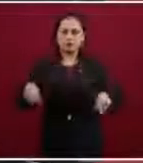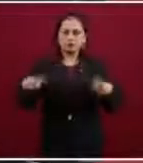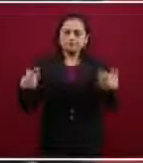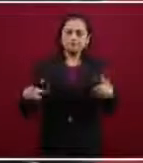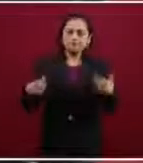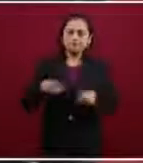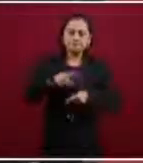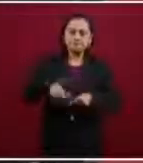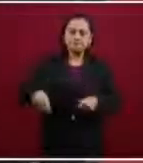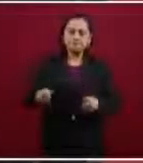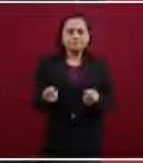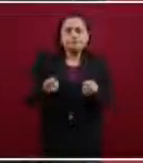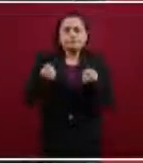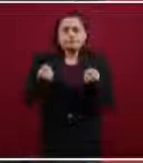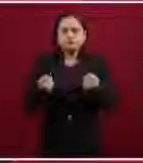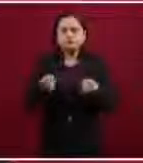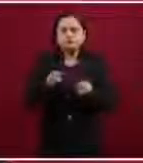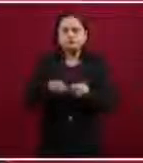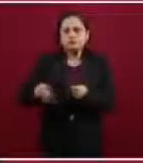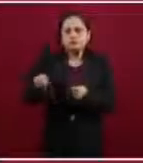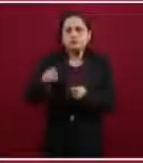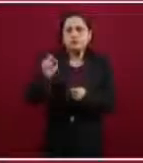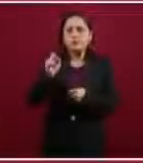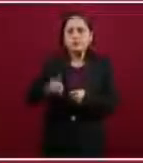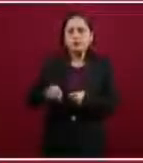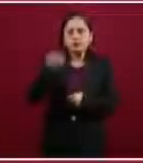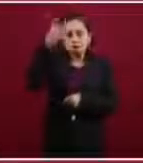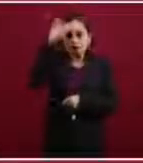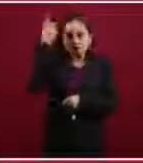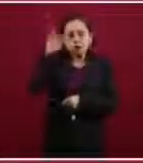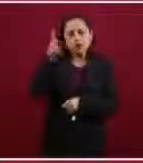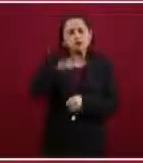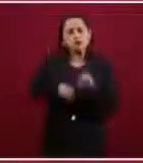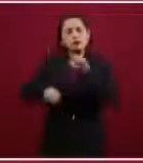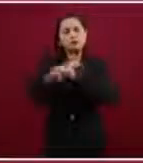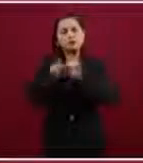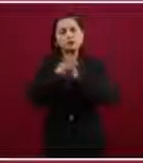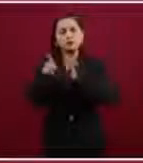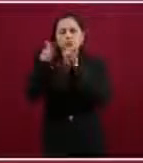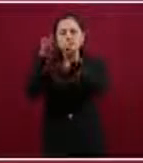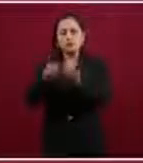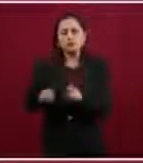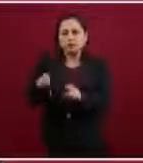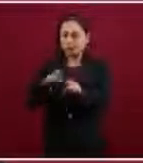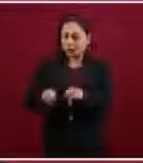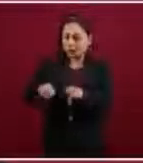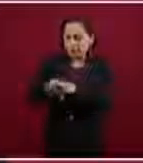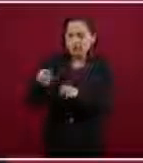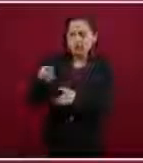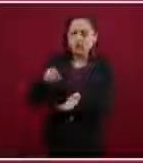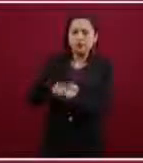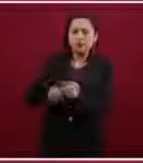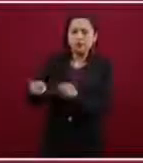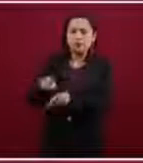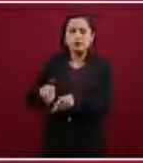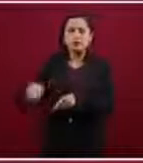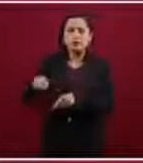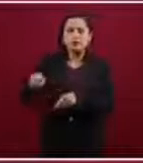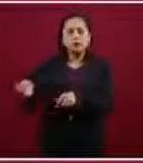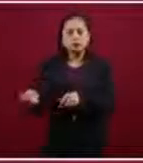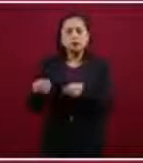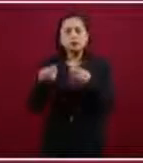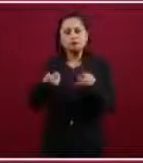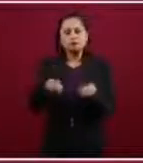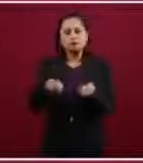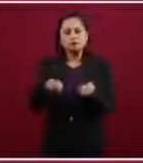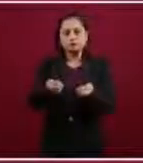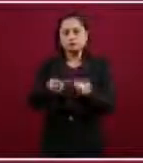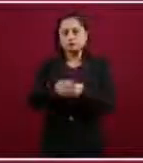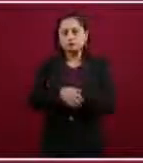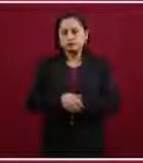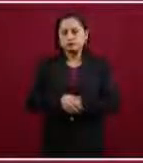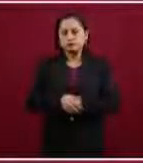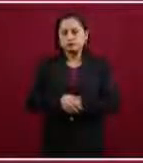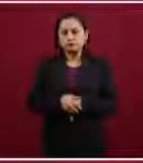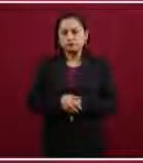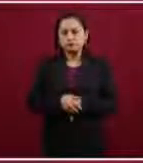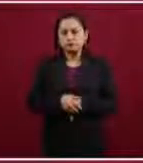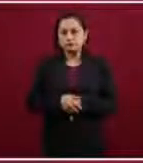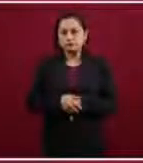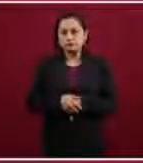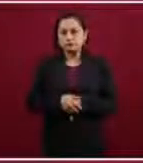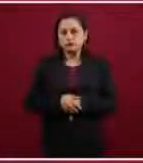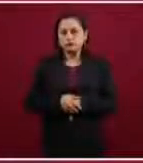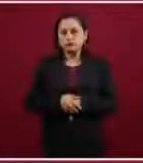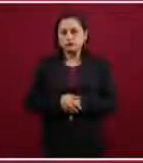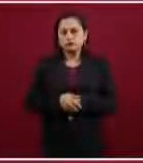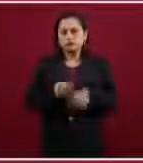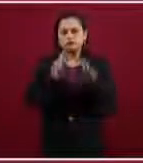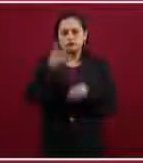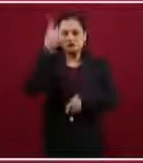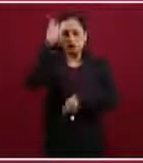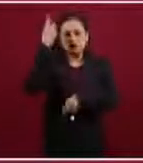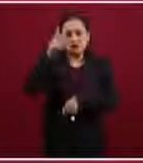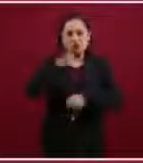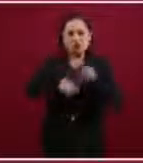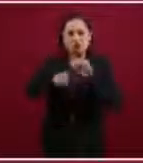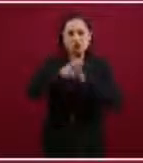mismos periodistas de sus medios. Los dueños de los medios podían decirle al periodista: